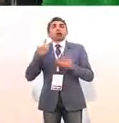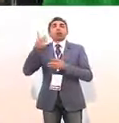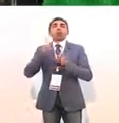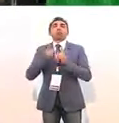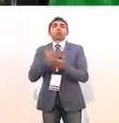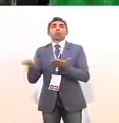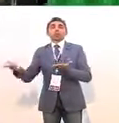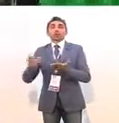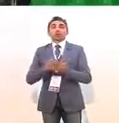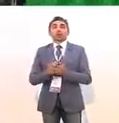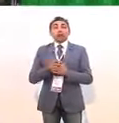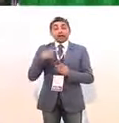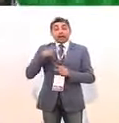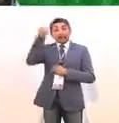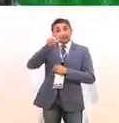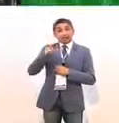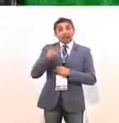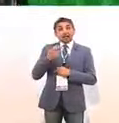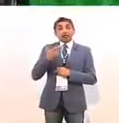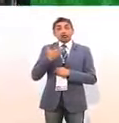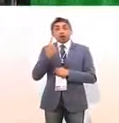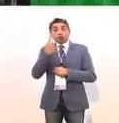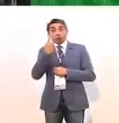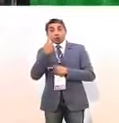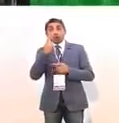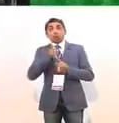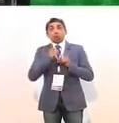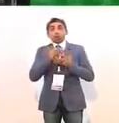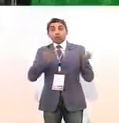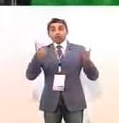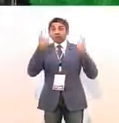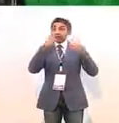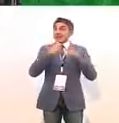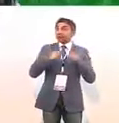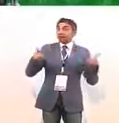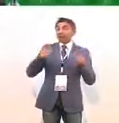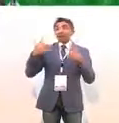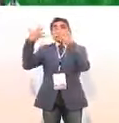Italia, per non farci mancare niente, non abbiamo un populismo diverso da quello americano,